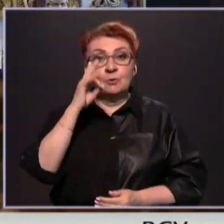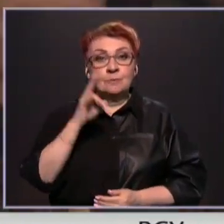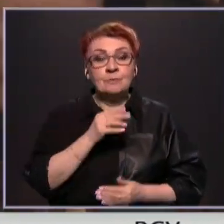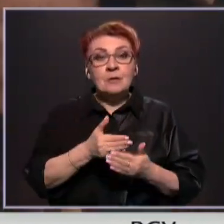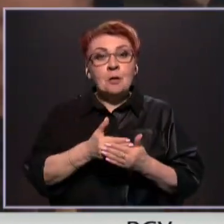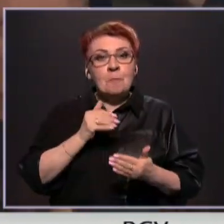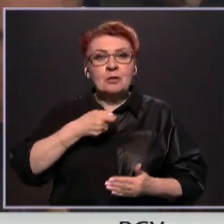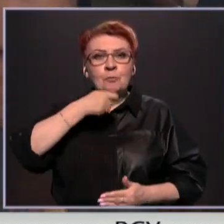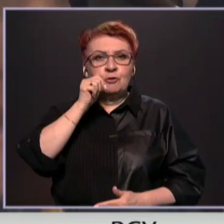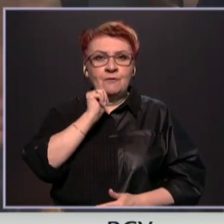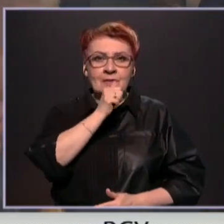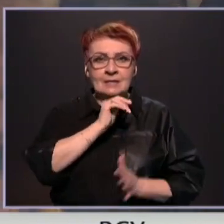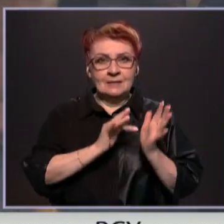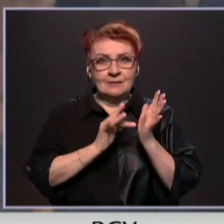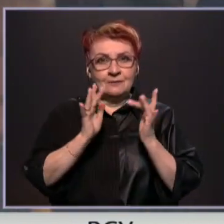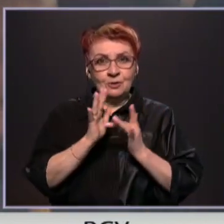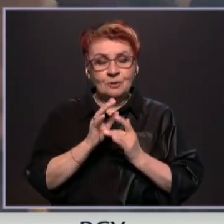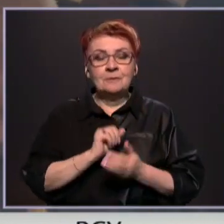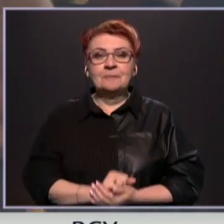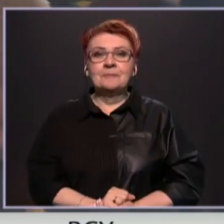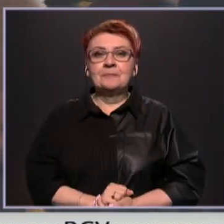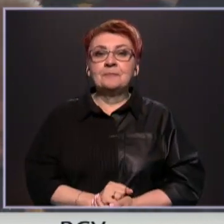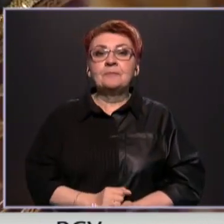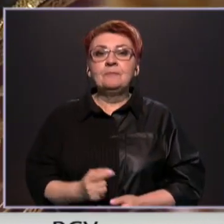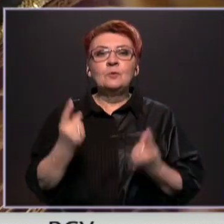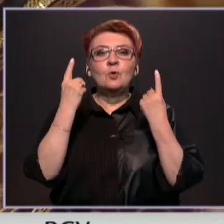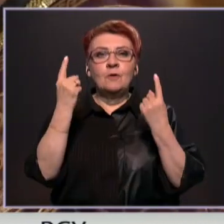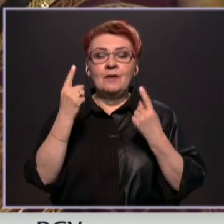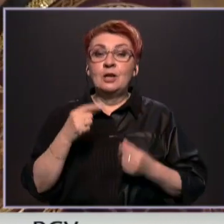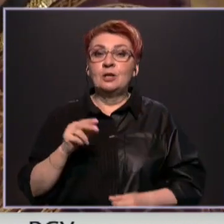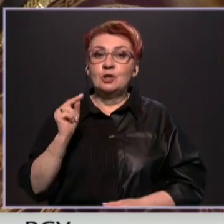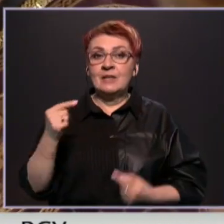и читаем в правиле ко Святому Причащению но Великий четверг Страстной единицы вечере